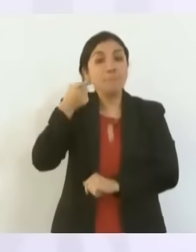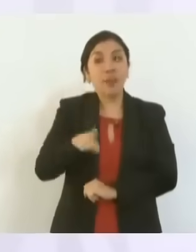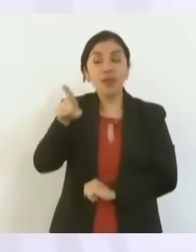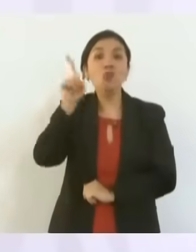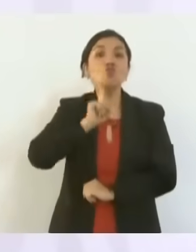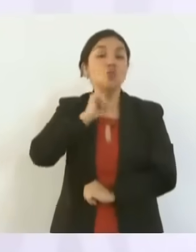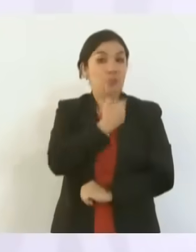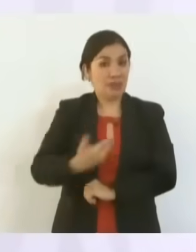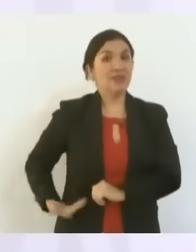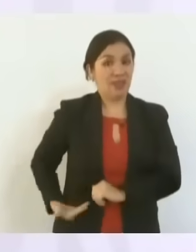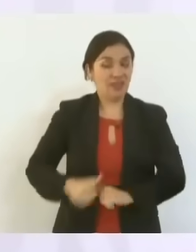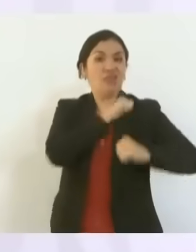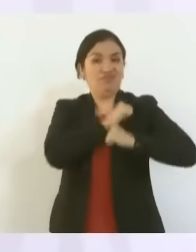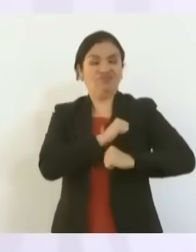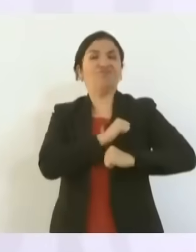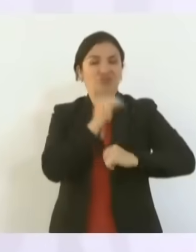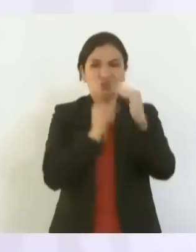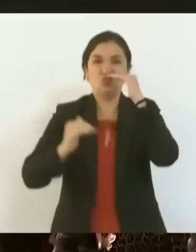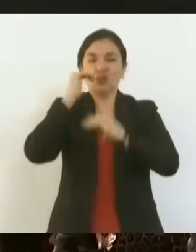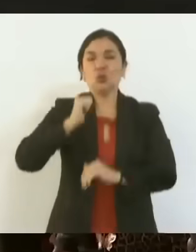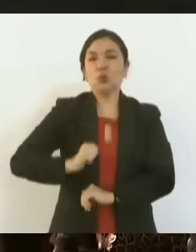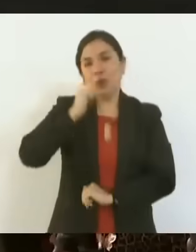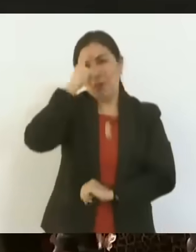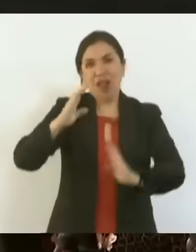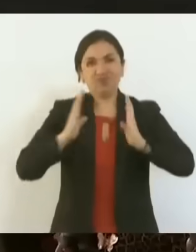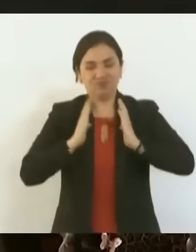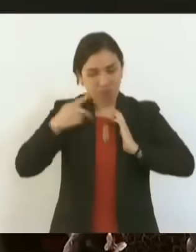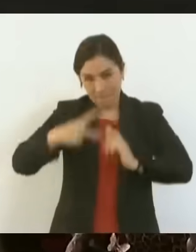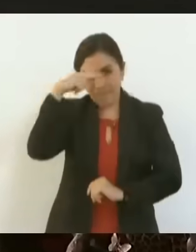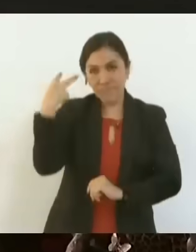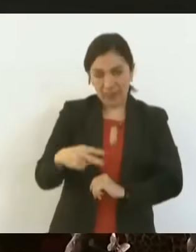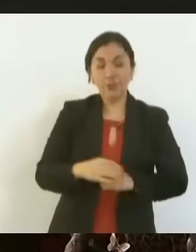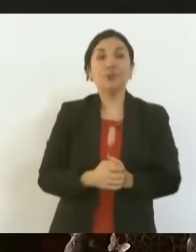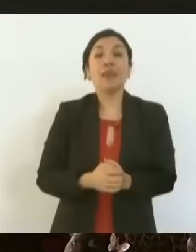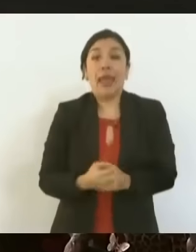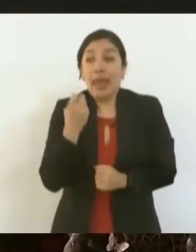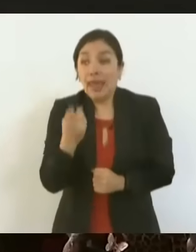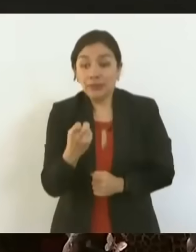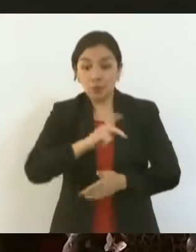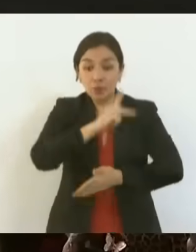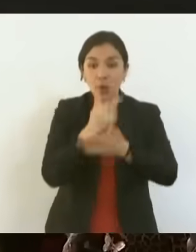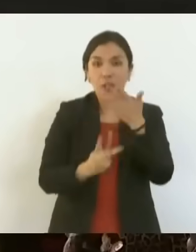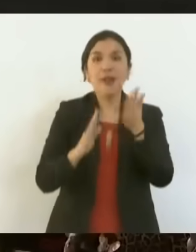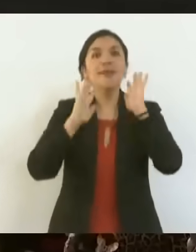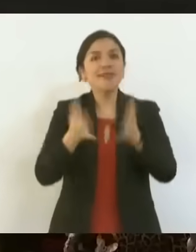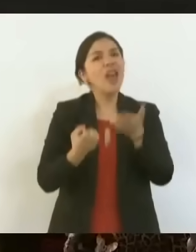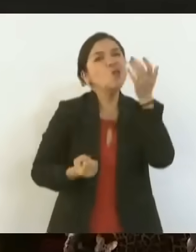México y comandanta suprema de las fuerzas armadas, este programa tuvo un nuevo impulso